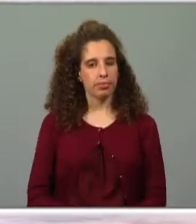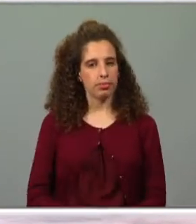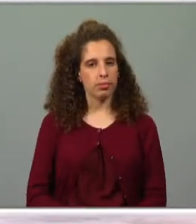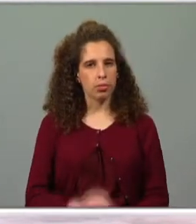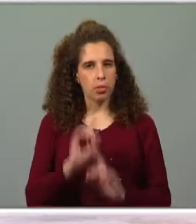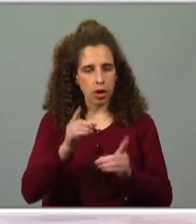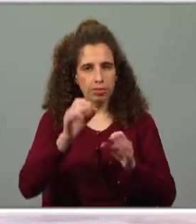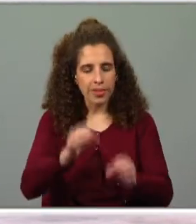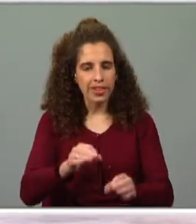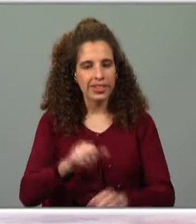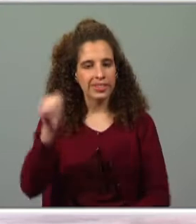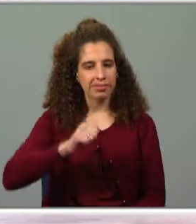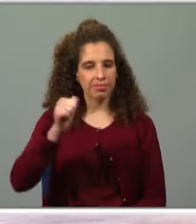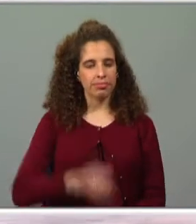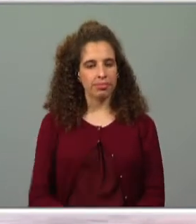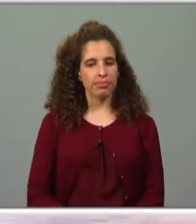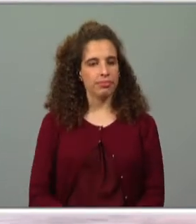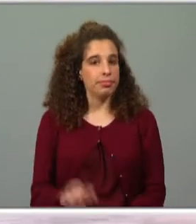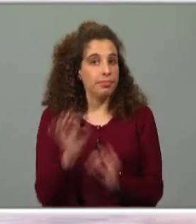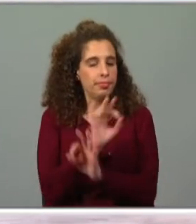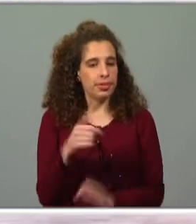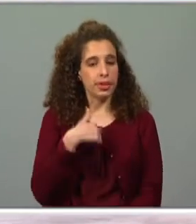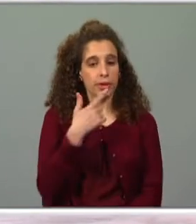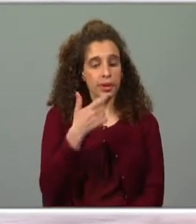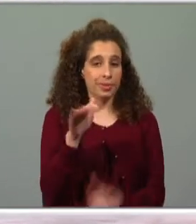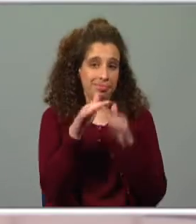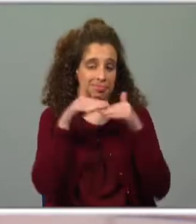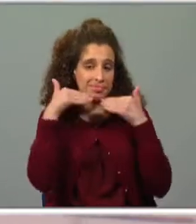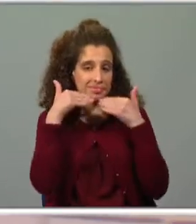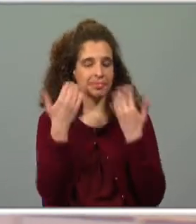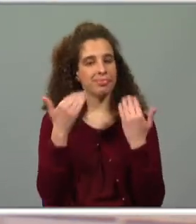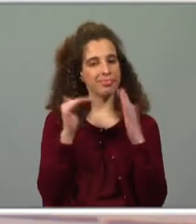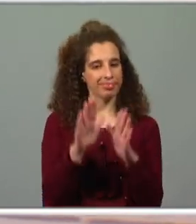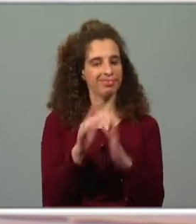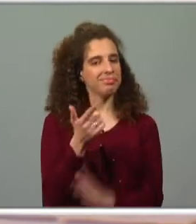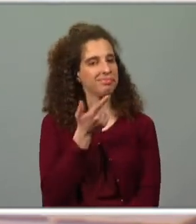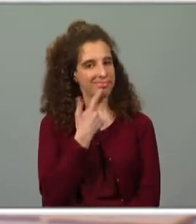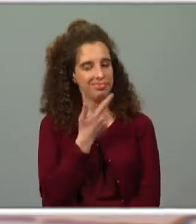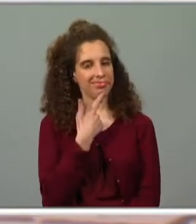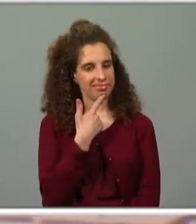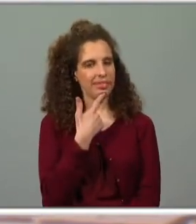começar se ótimo eu ia perguntar por sorrisos mas já percebi que eles estão 如果很好就開始我要問為什麼微笑，但我已經註意到他們是